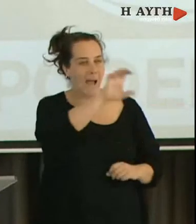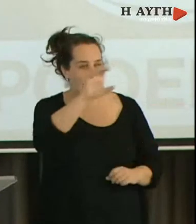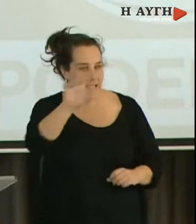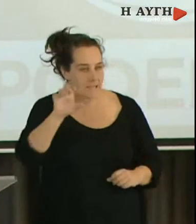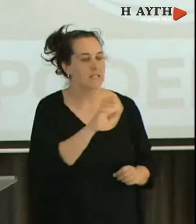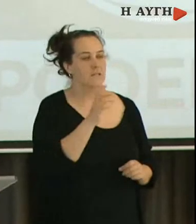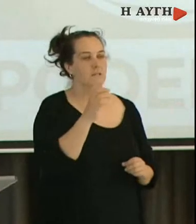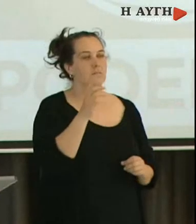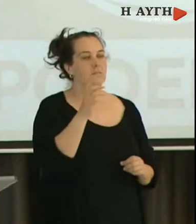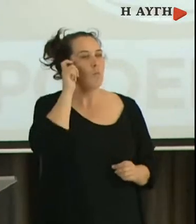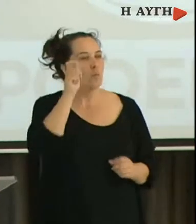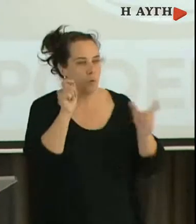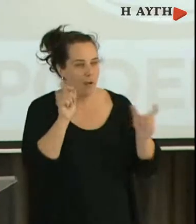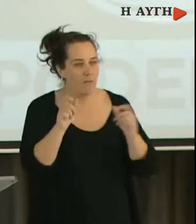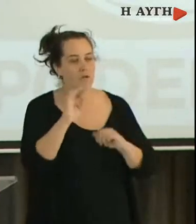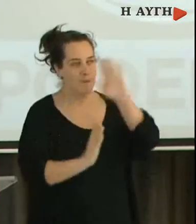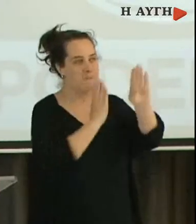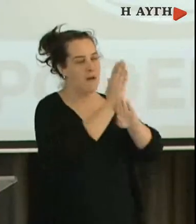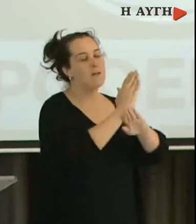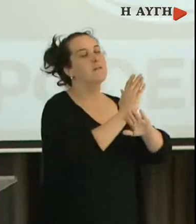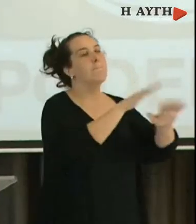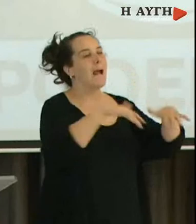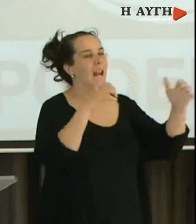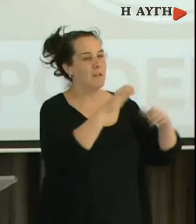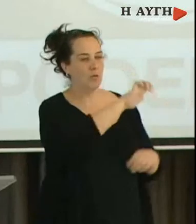vamos a decir en el parlamento europeo que no queremos ser una colonia de